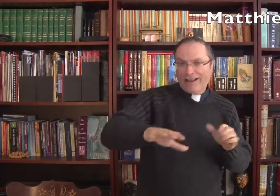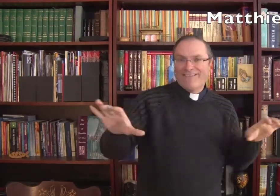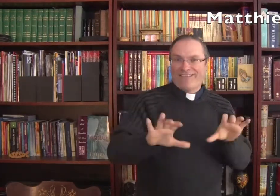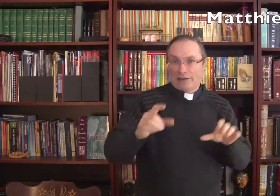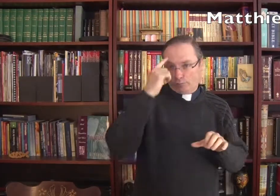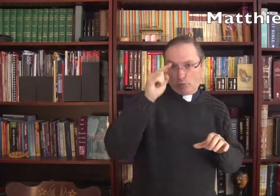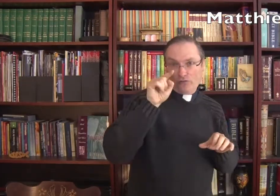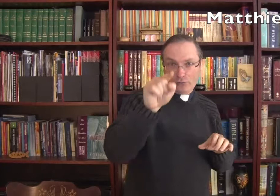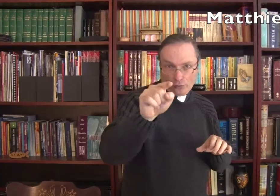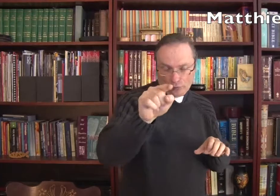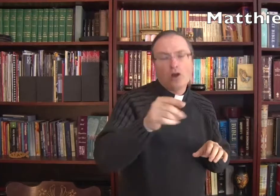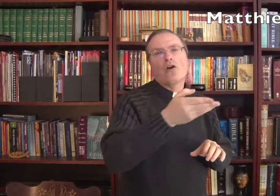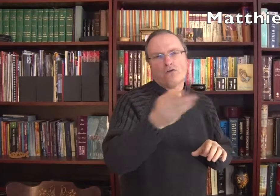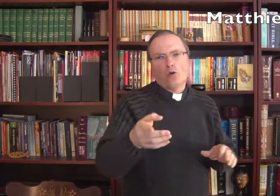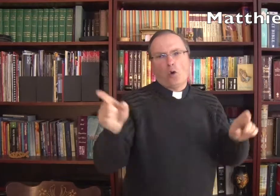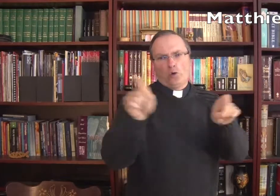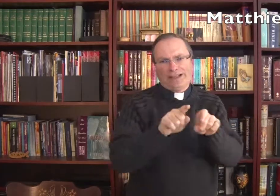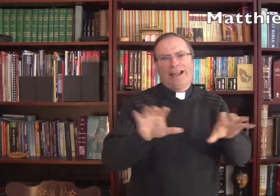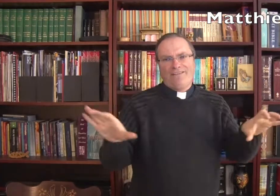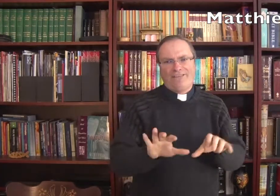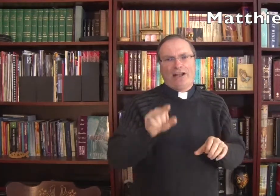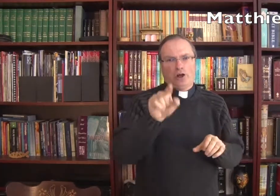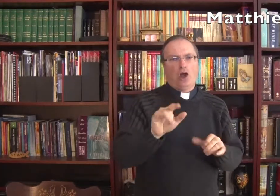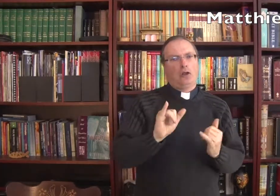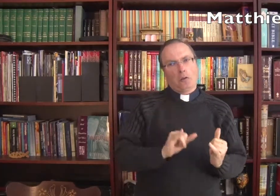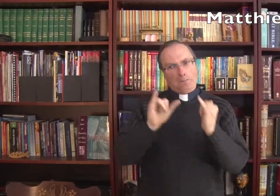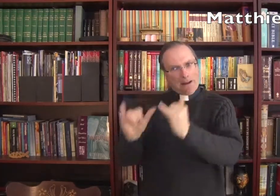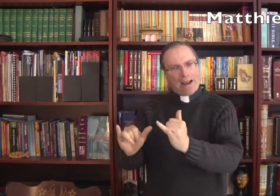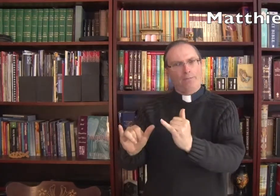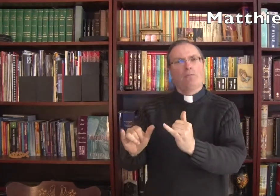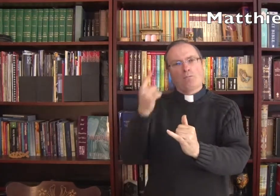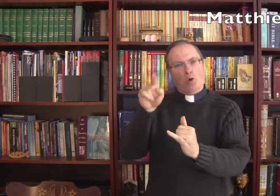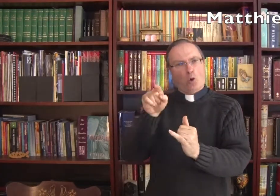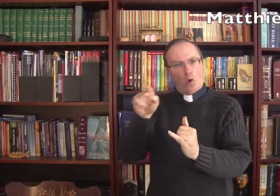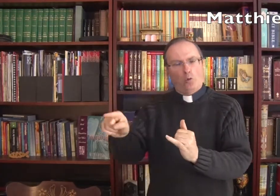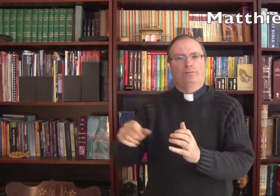fassent pour vous, vous aussi, faites-le de même pour eux,